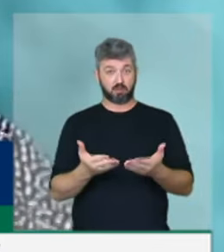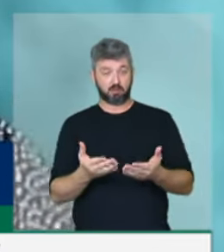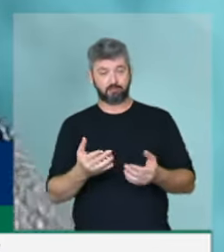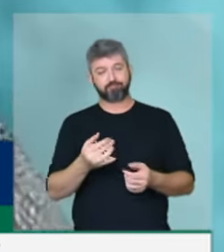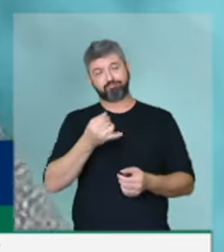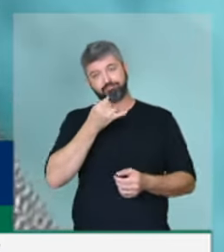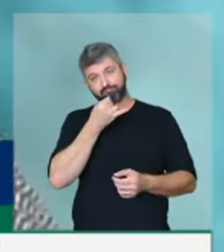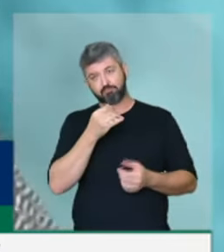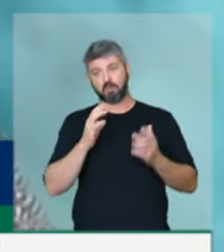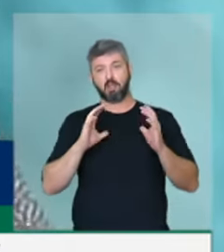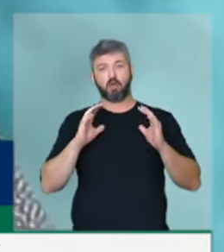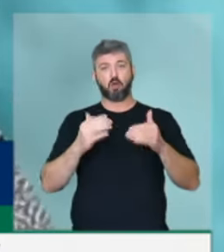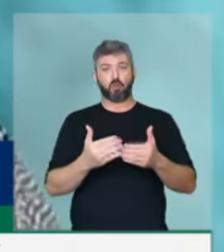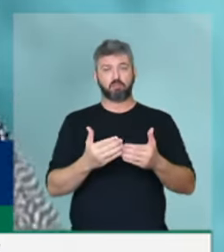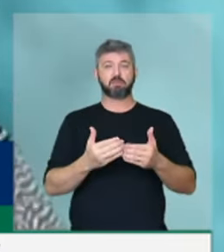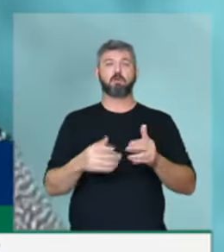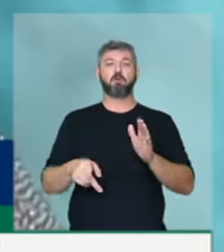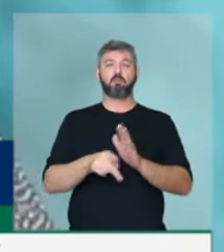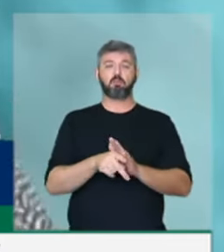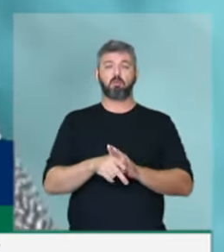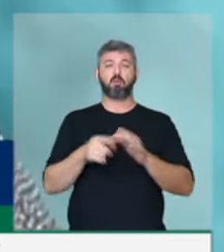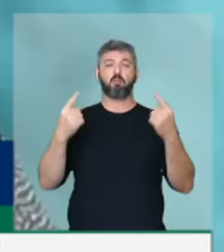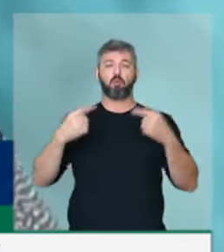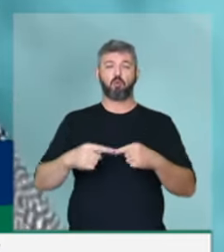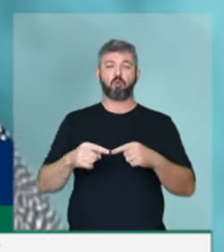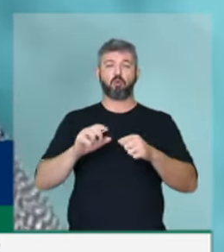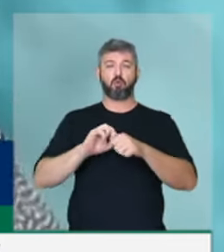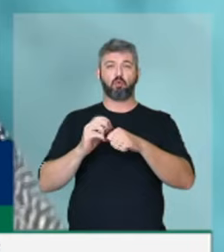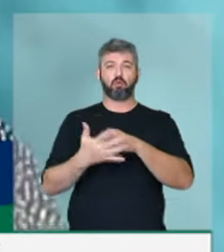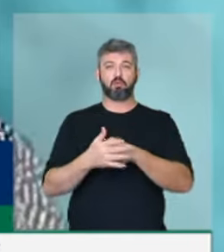ANTI-COVID. CHEGA COM 300 MIL CADÁVERES DE ATRASO. ESSA É A GRANDE VERDADE SENHOR